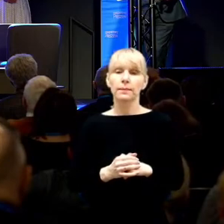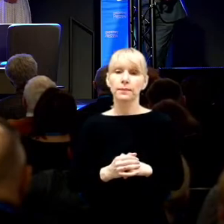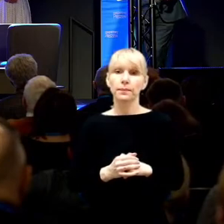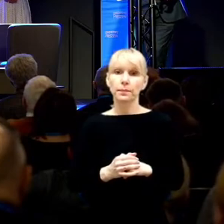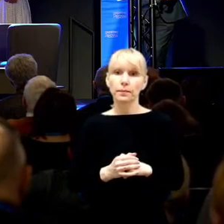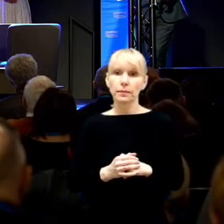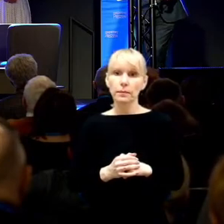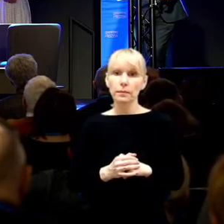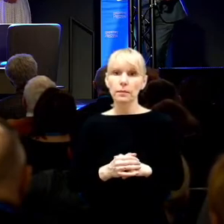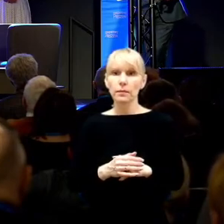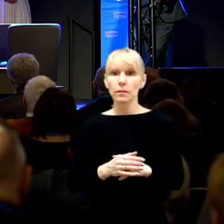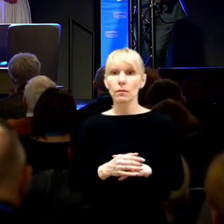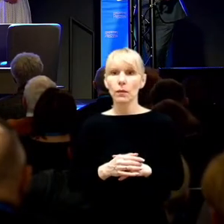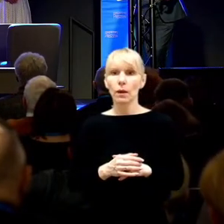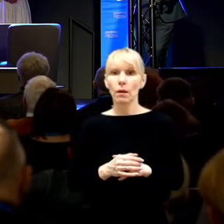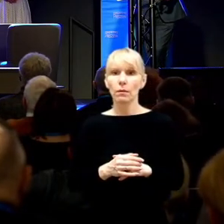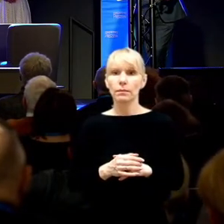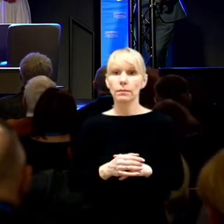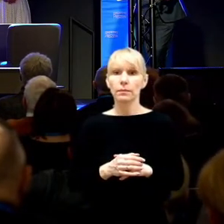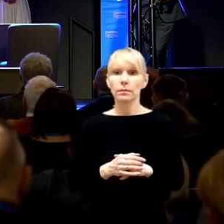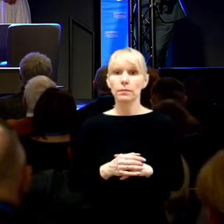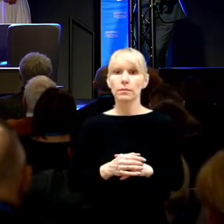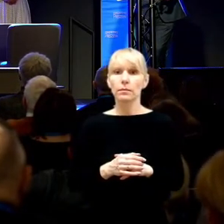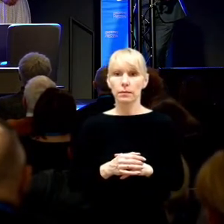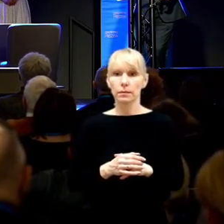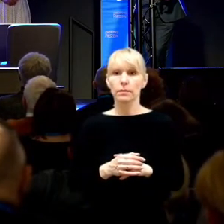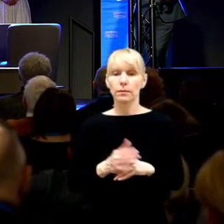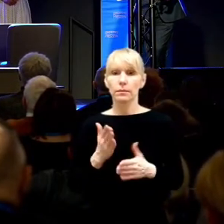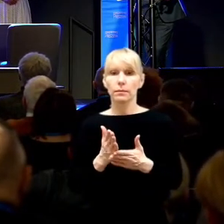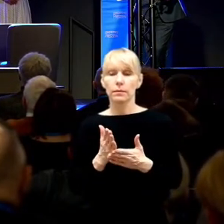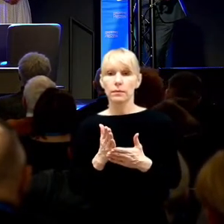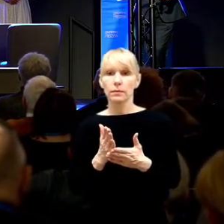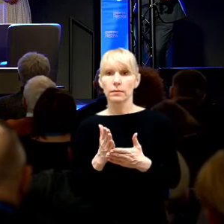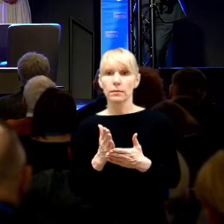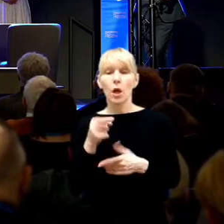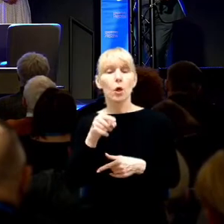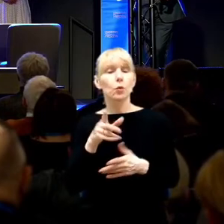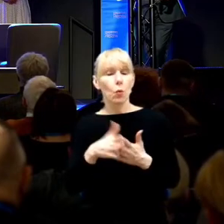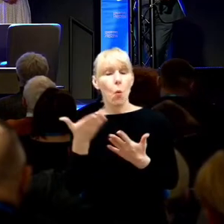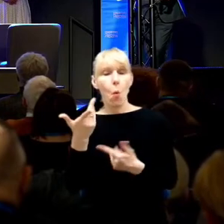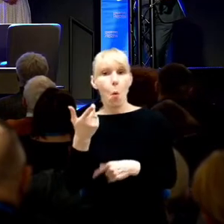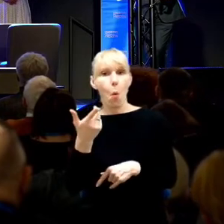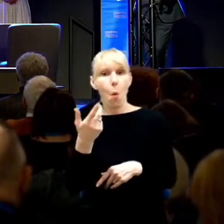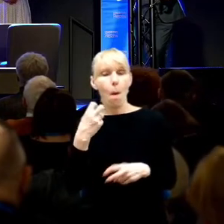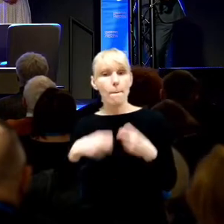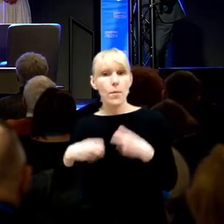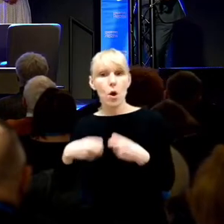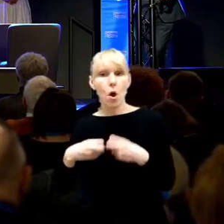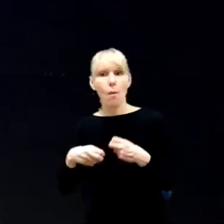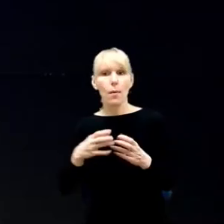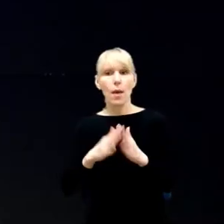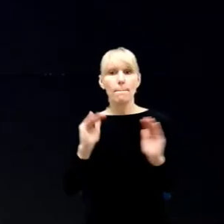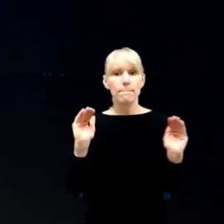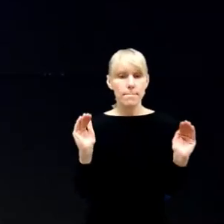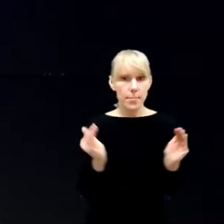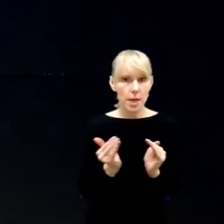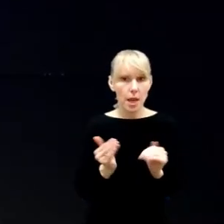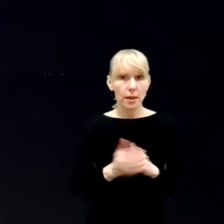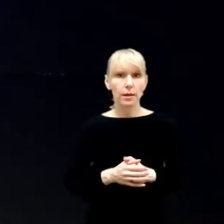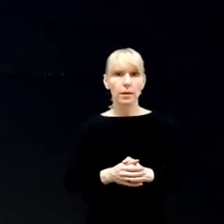z bezrobociem, ale ten problem jest mniejszy i nawet w miastach pozametropolitalnych on już nie jest taki palący.